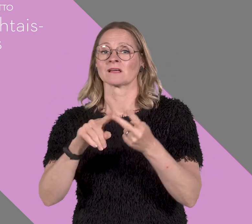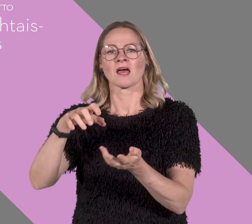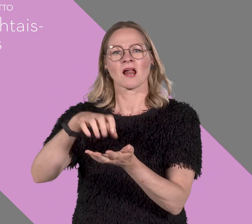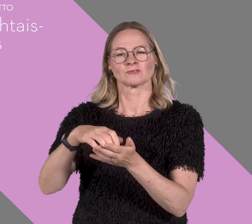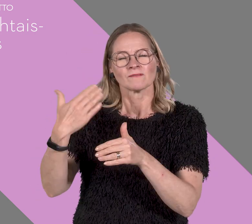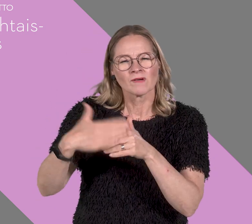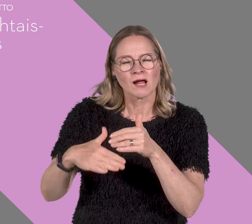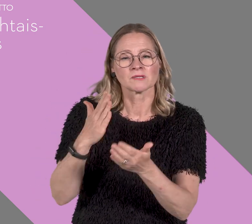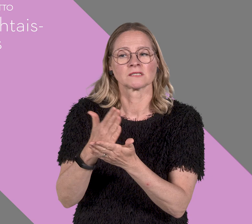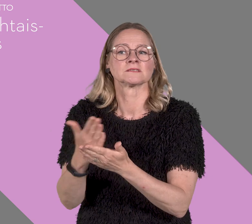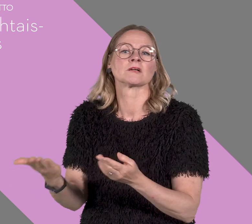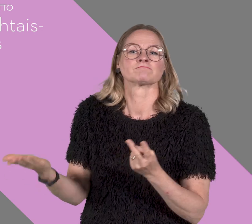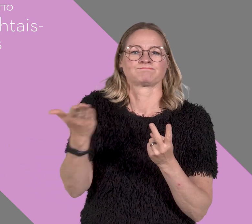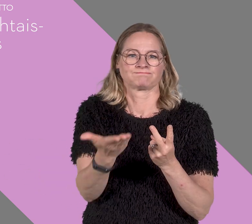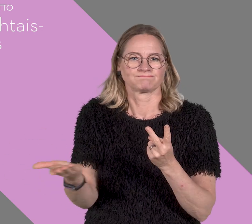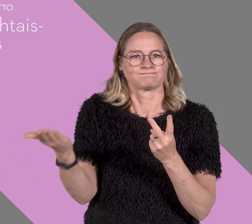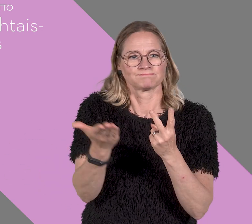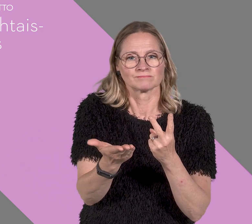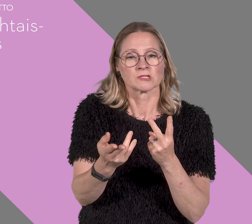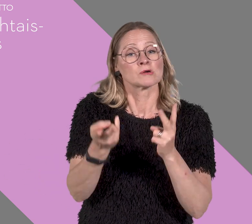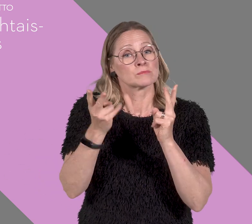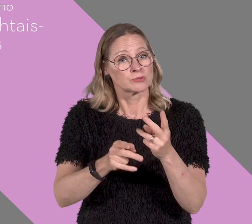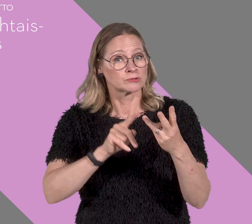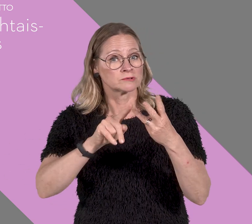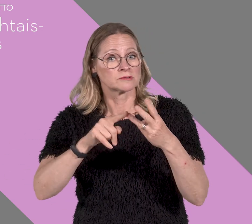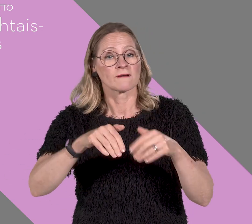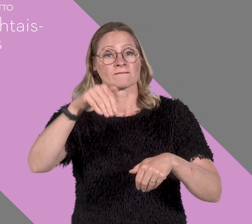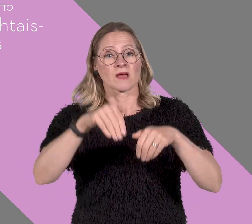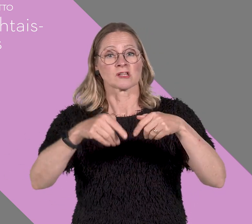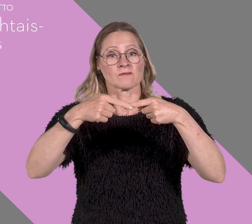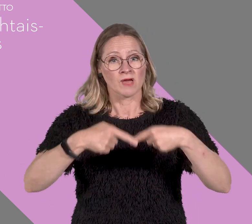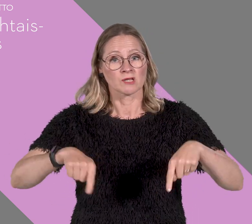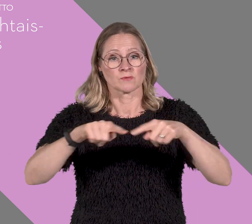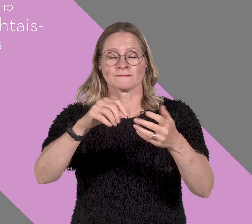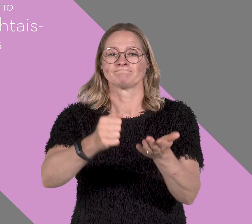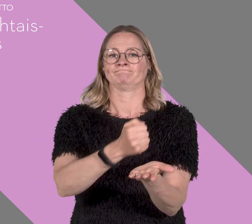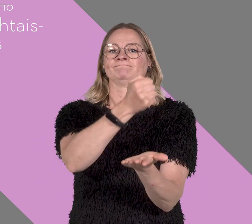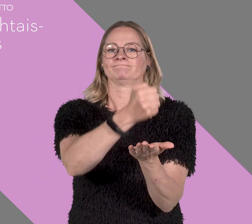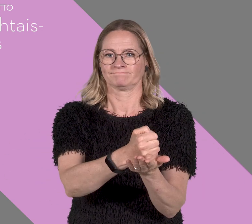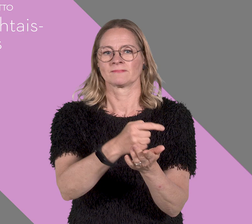ja hallituksen valmistelemat asiat ja asetetaan vaalivaliokunta -